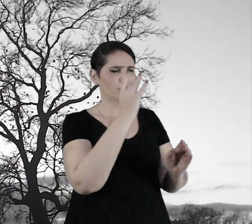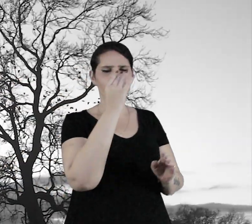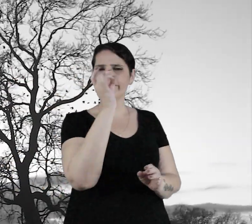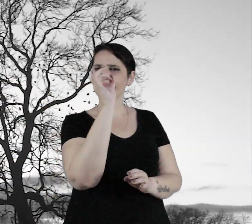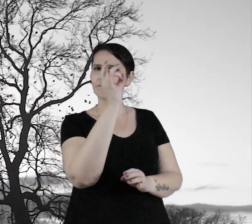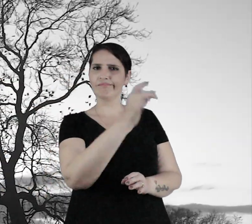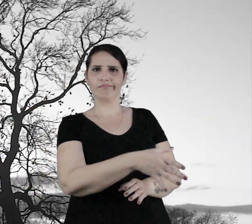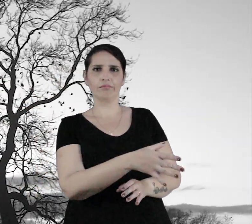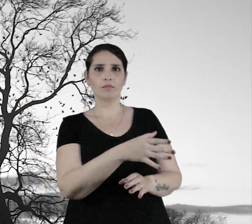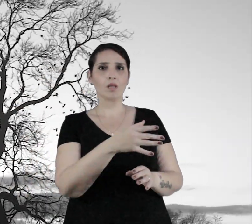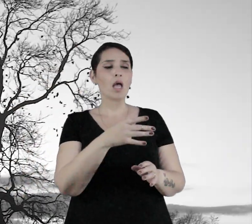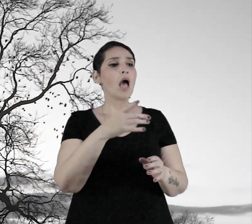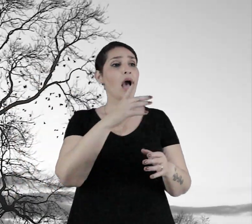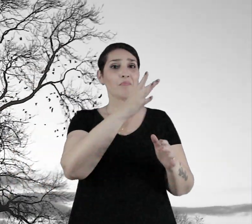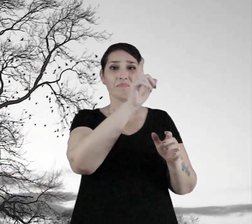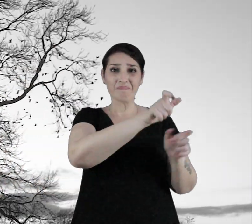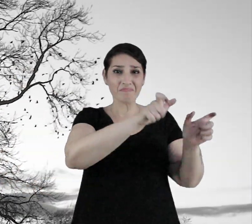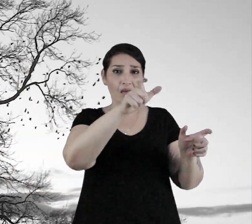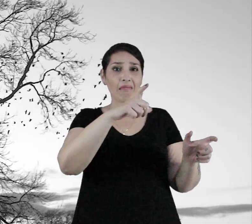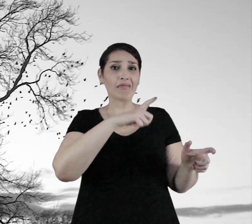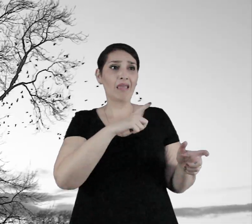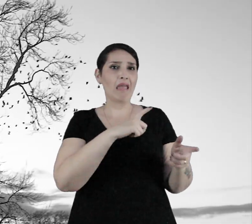incluindo em suas práticas a cobiça e a arrogância.